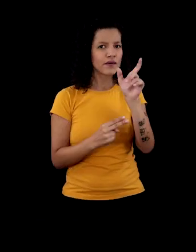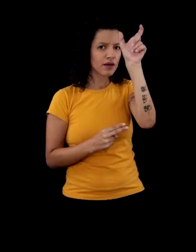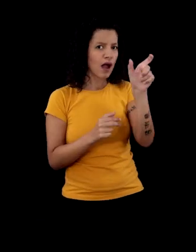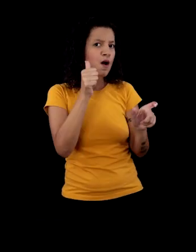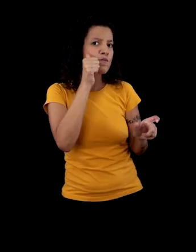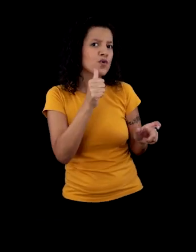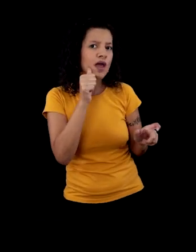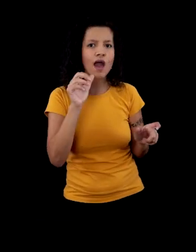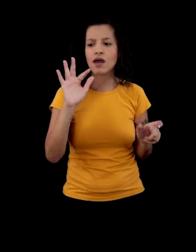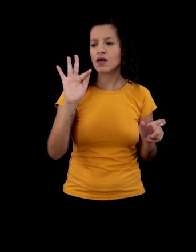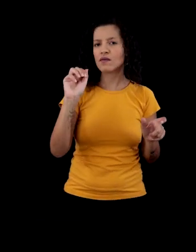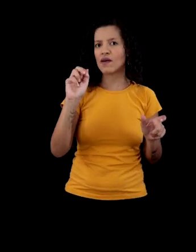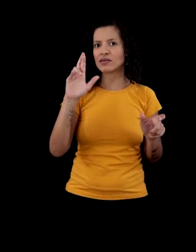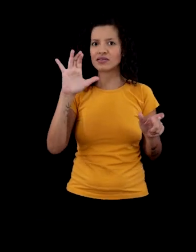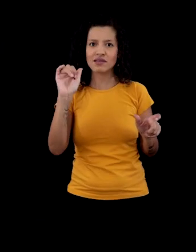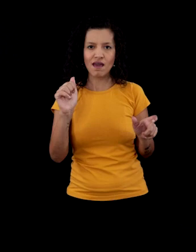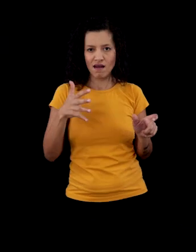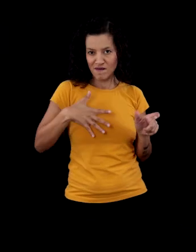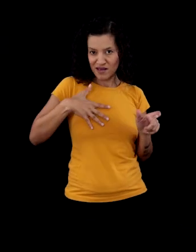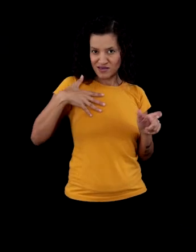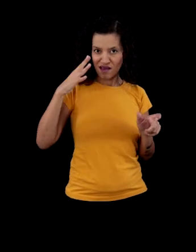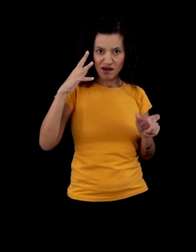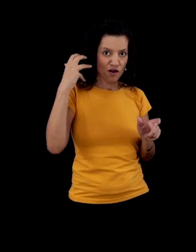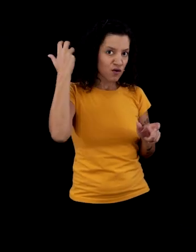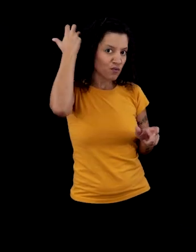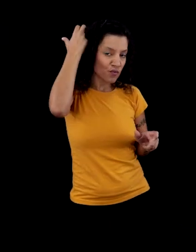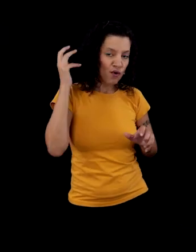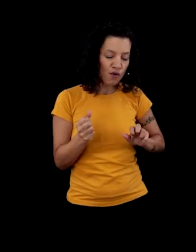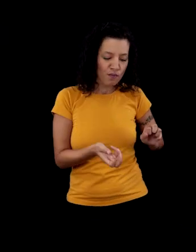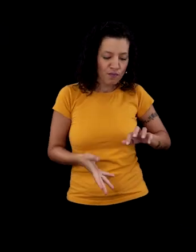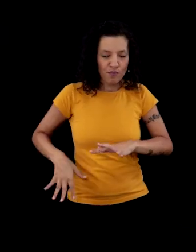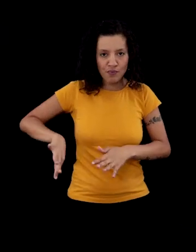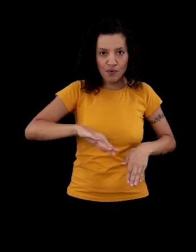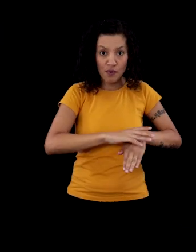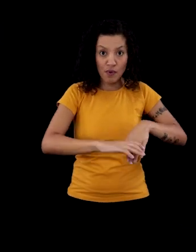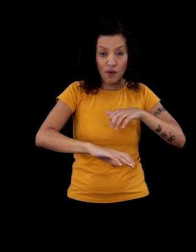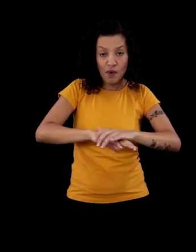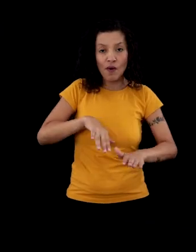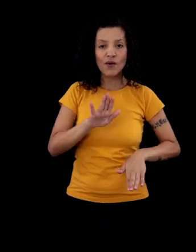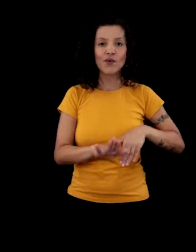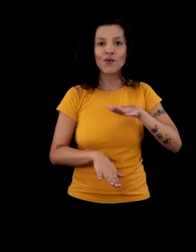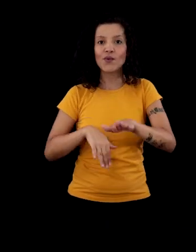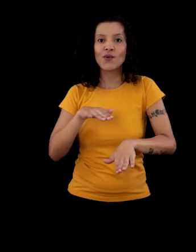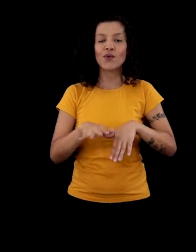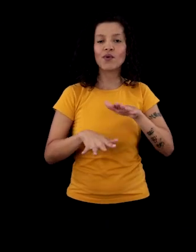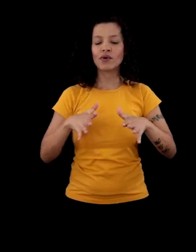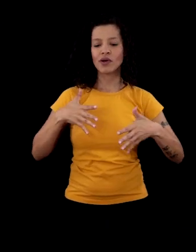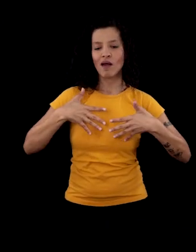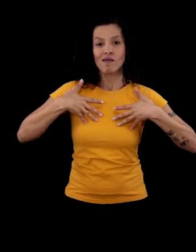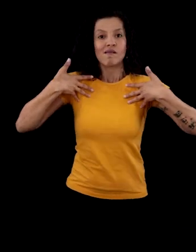que é mulher faceira, ela bota uma flor no cabelo, solta, uma saia rodada, pé no chão